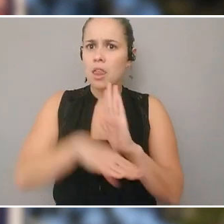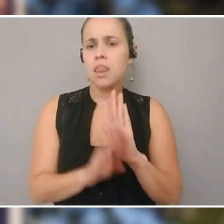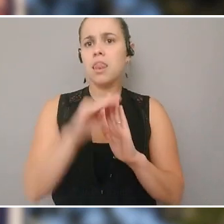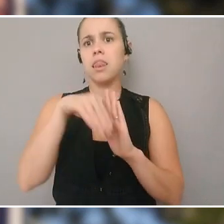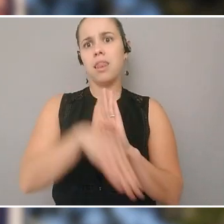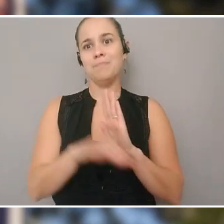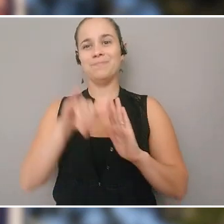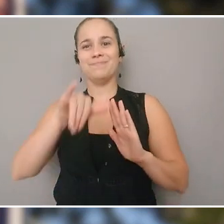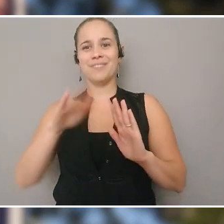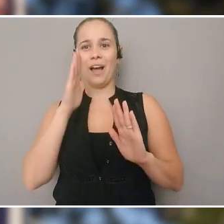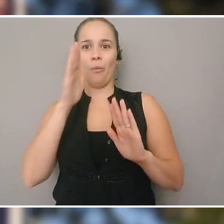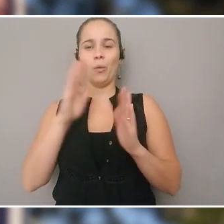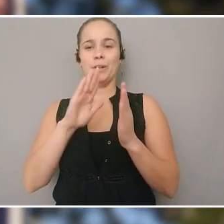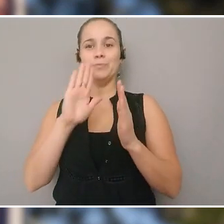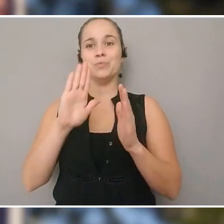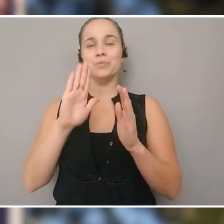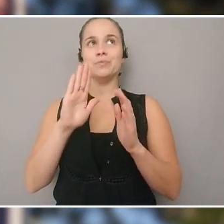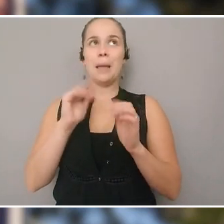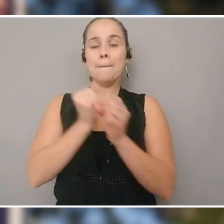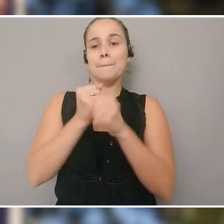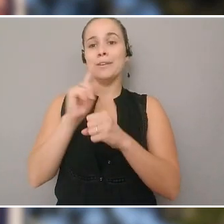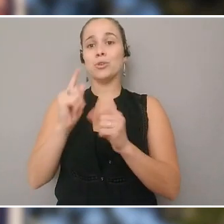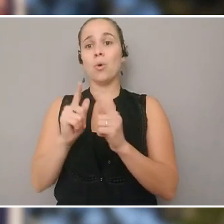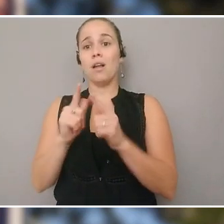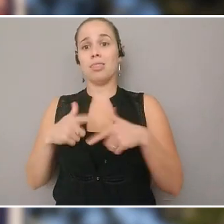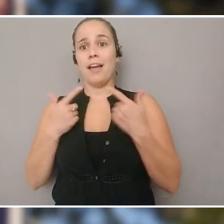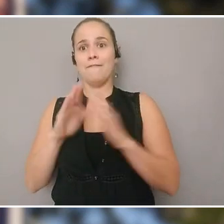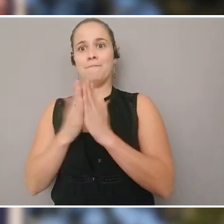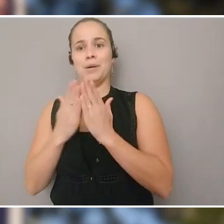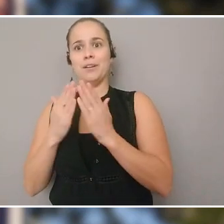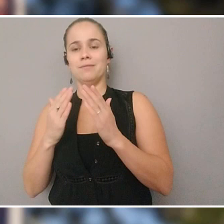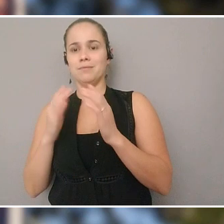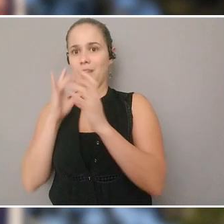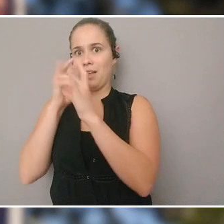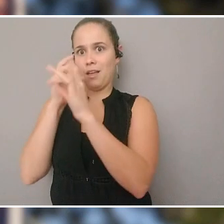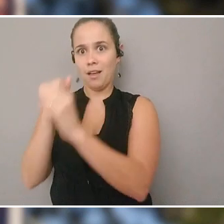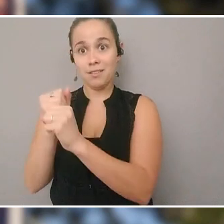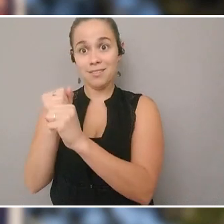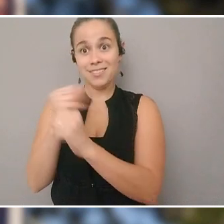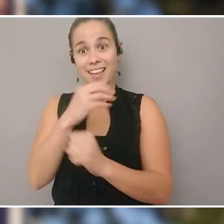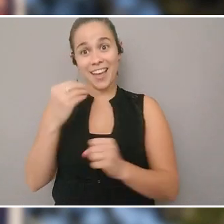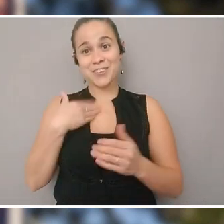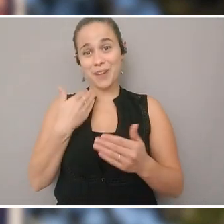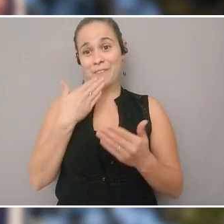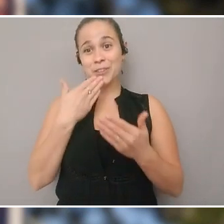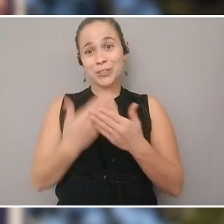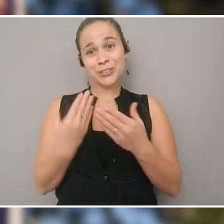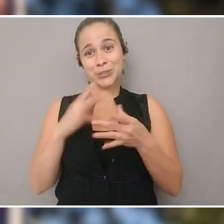y tendrás mucha historia para